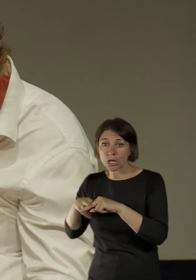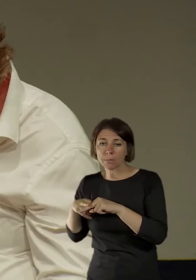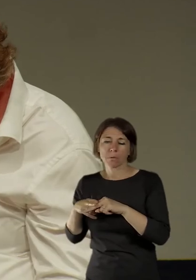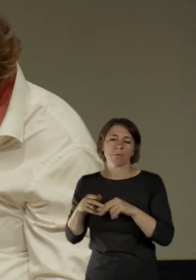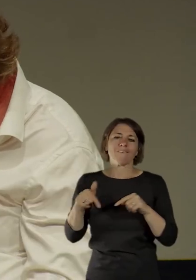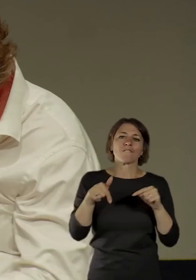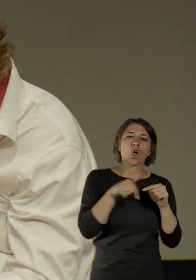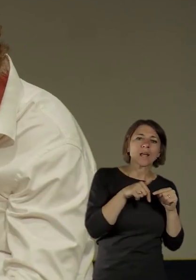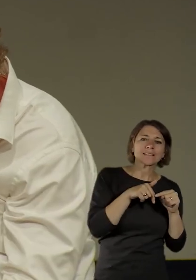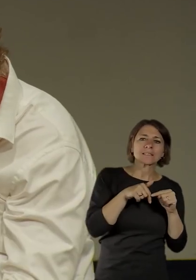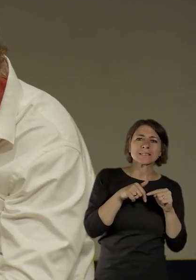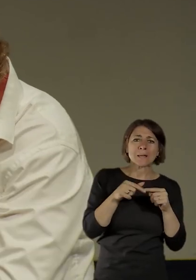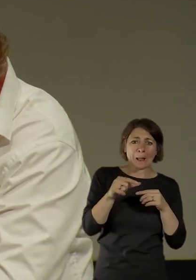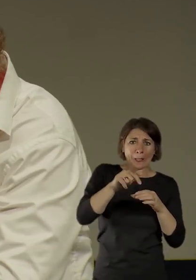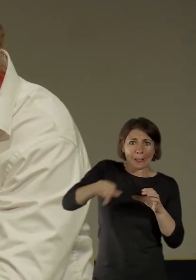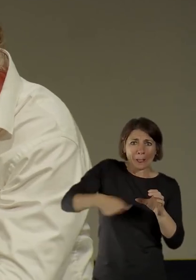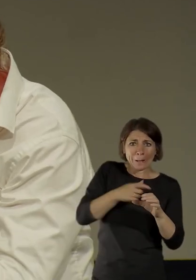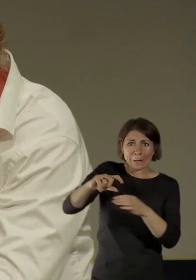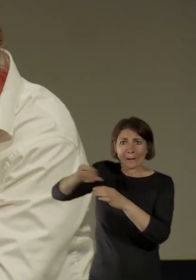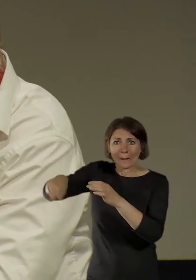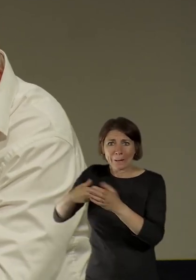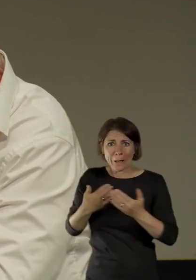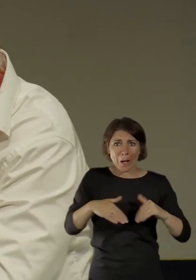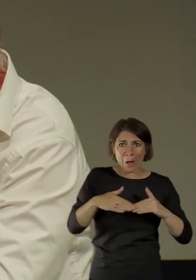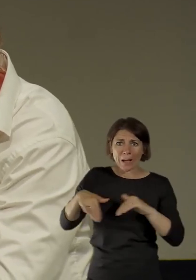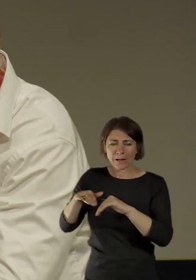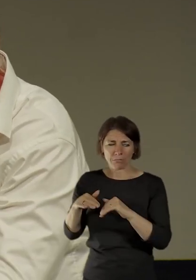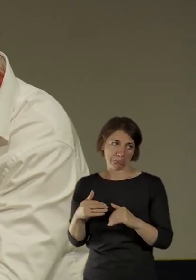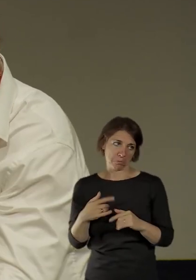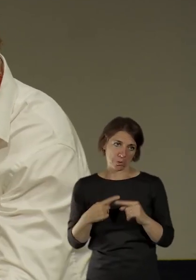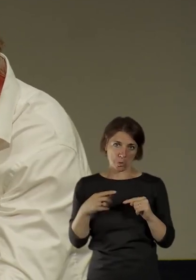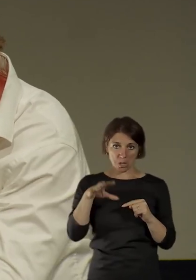Spoustu měst má vlastně velmi malou. Překvapivě nevím, proč má Lvov velkou ochrannou